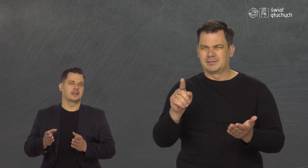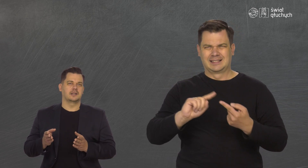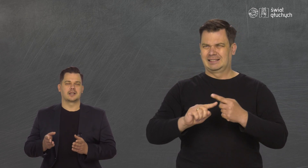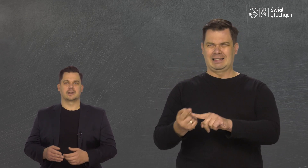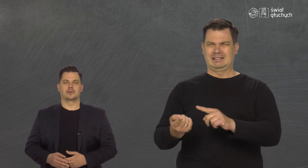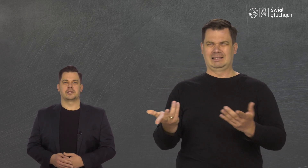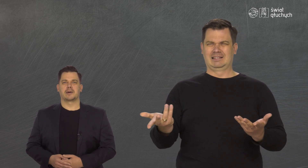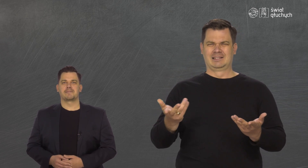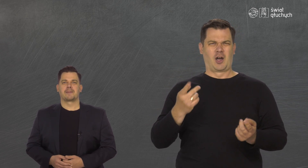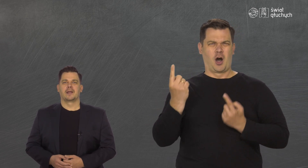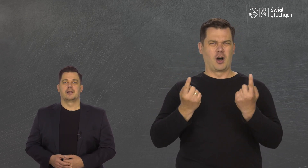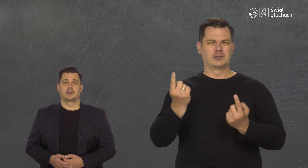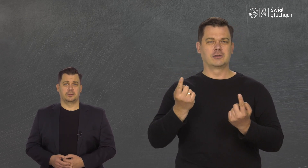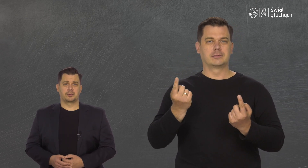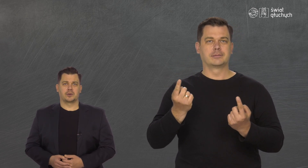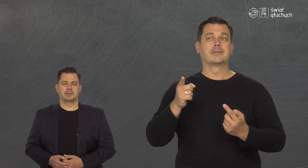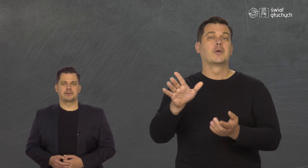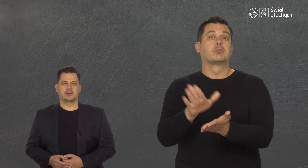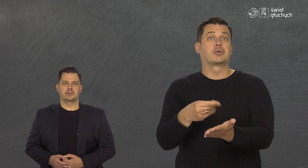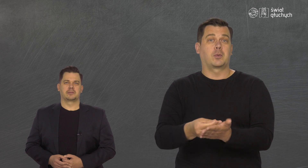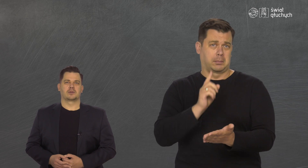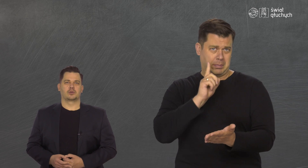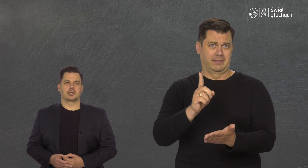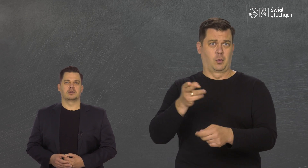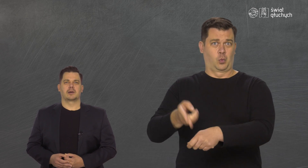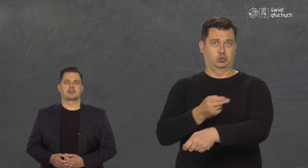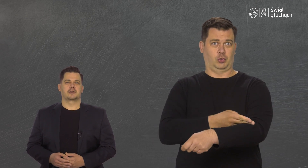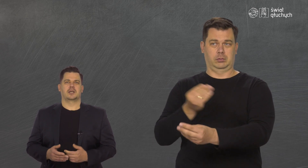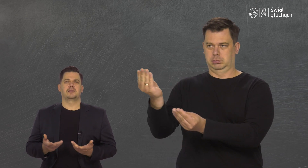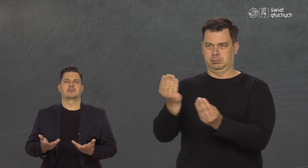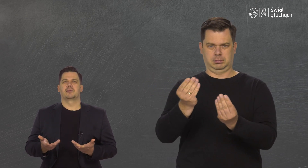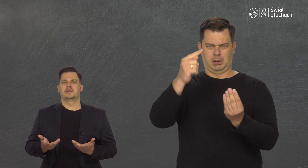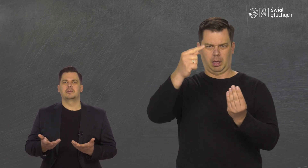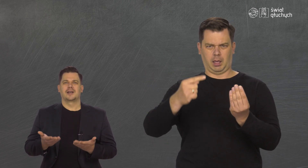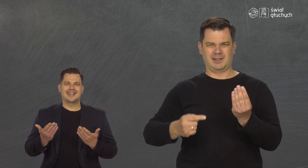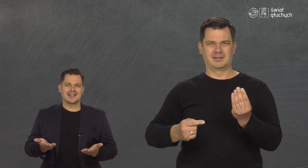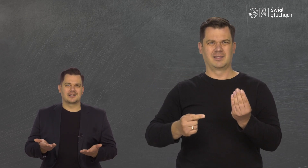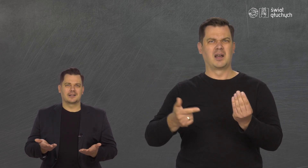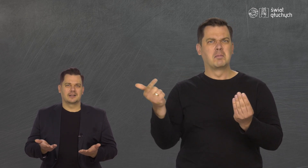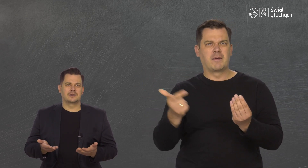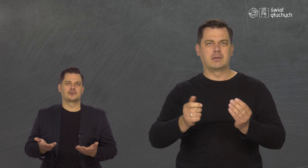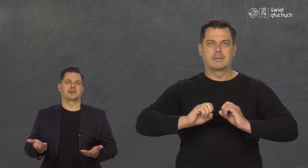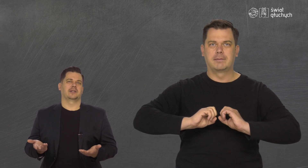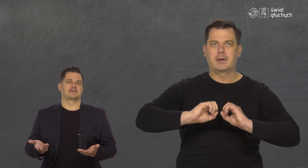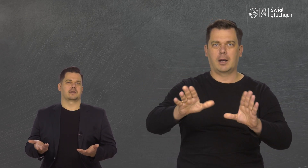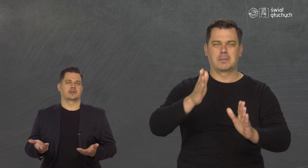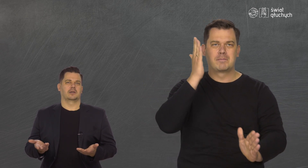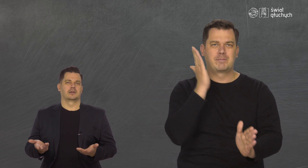i cel tego pisma? To był przykład prawdziwego pisma z urzędu – a przecież takie pismo powinno być jasne i zrozumiałe dla wszystkich.